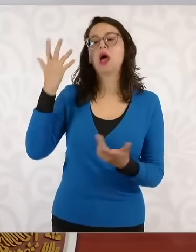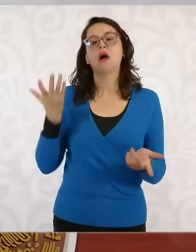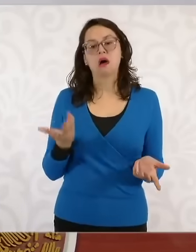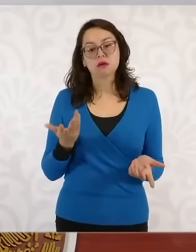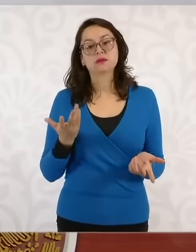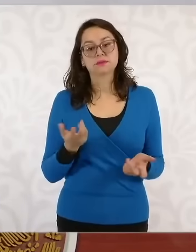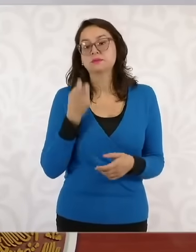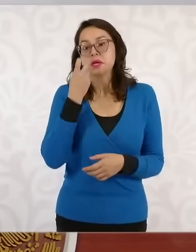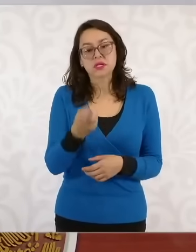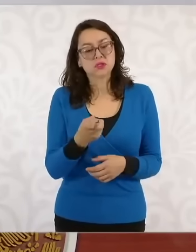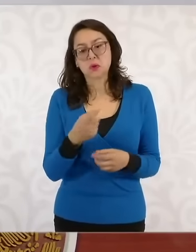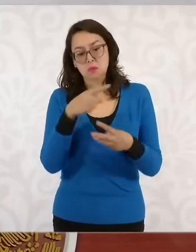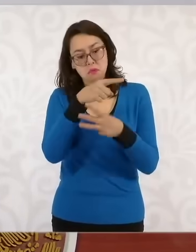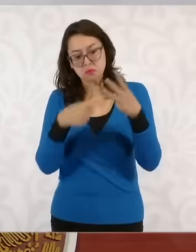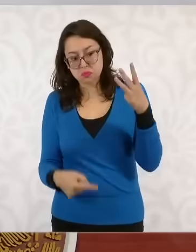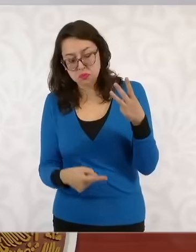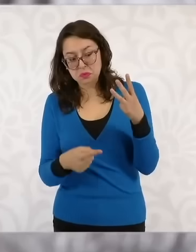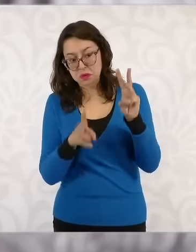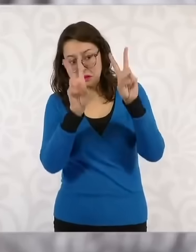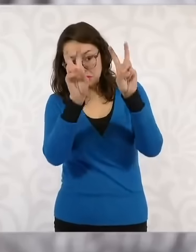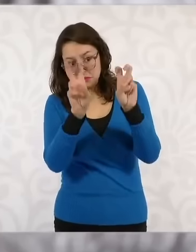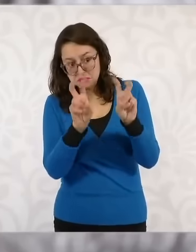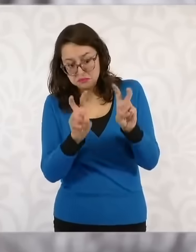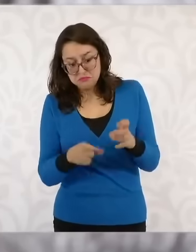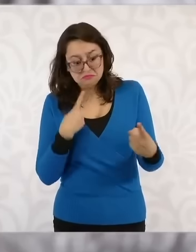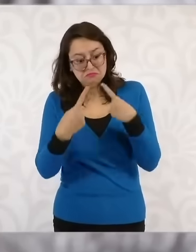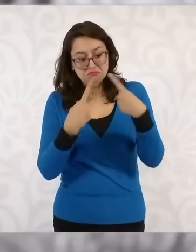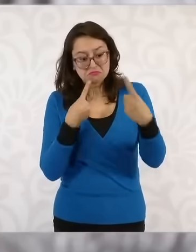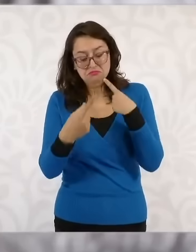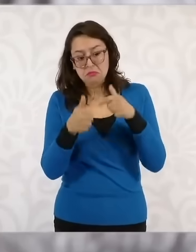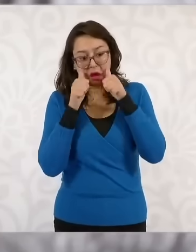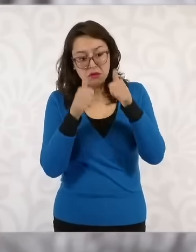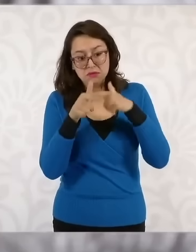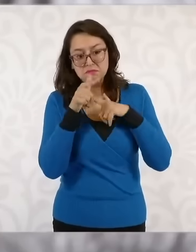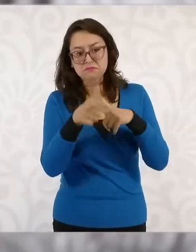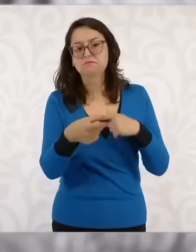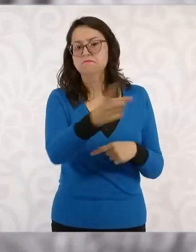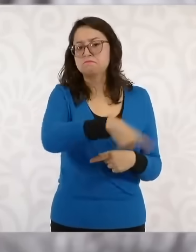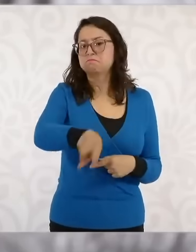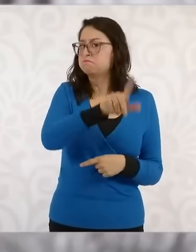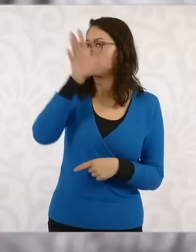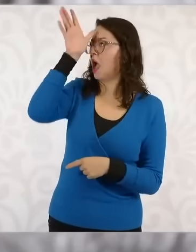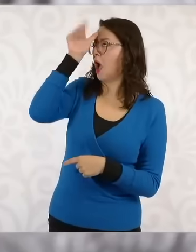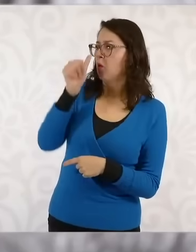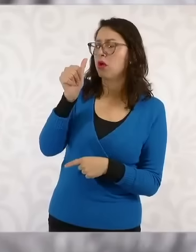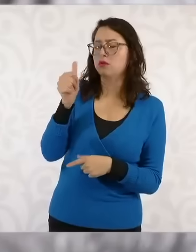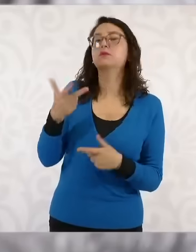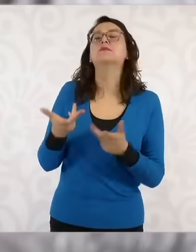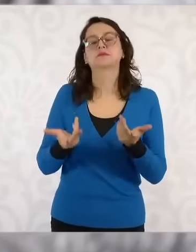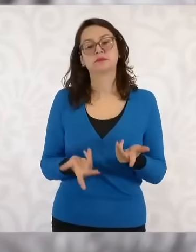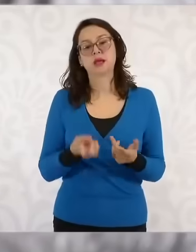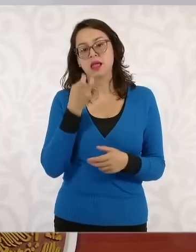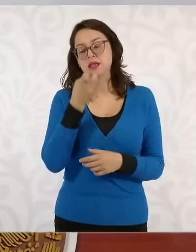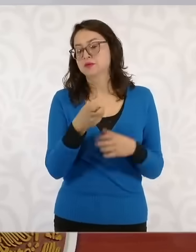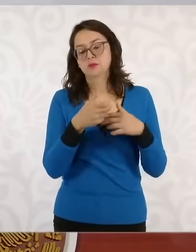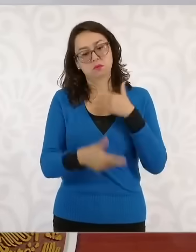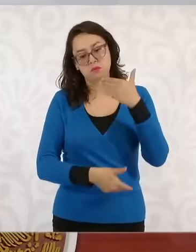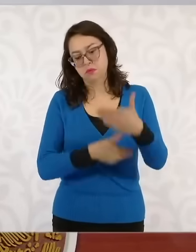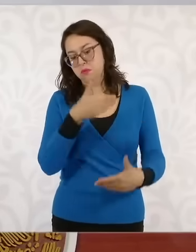con eso concluiríamos y pues vamos a seguir en la atención de los e de las demandas que tienen las